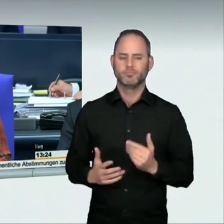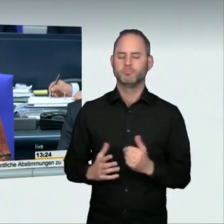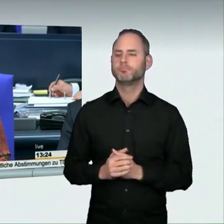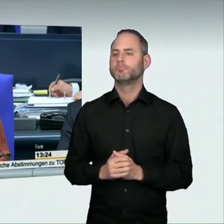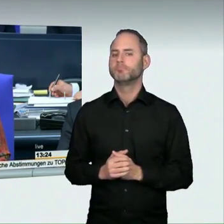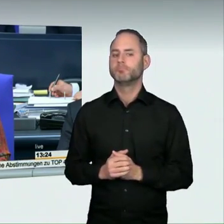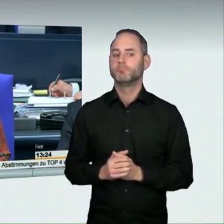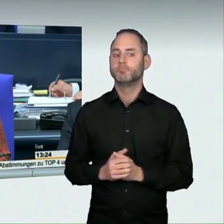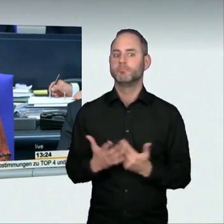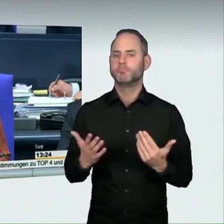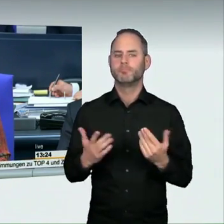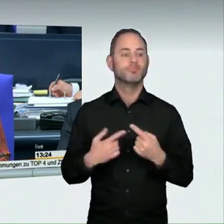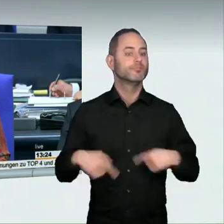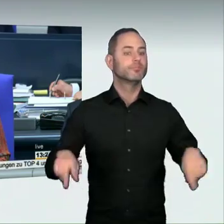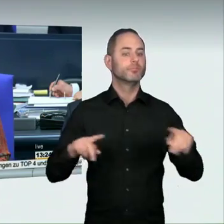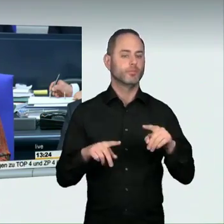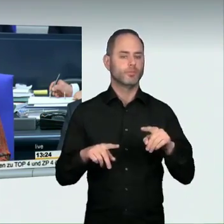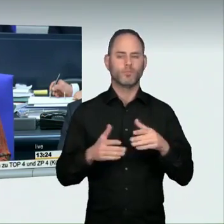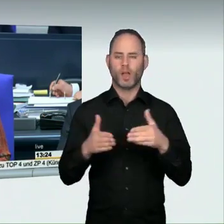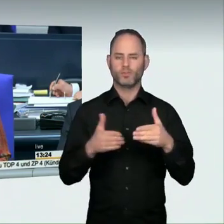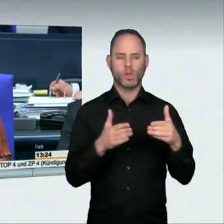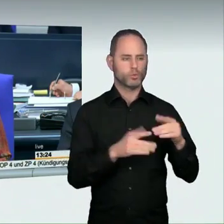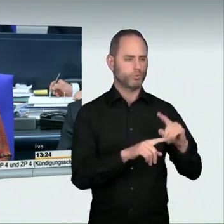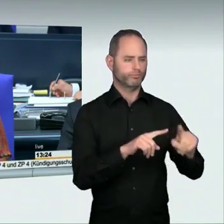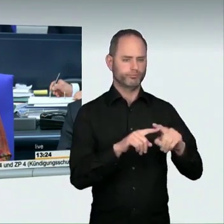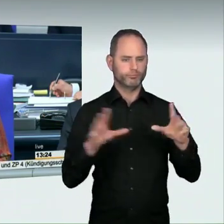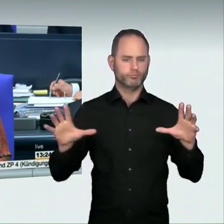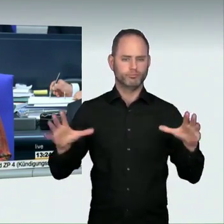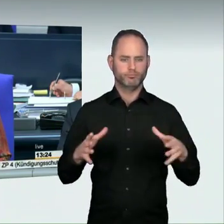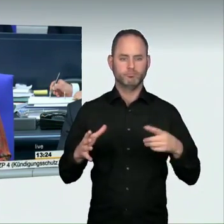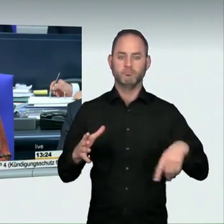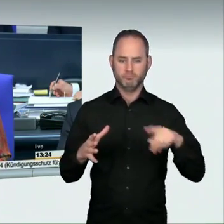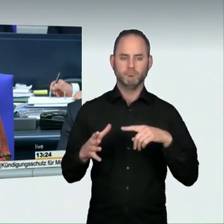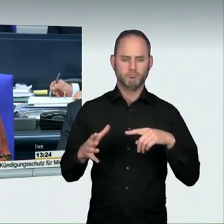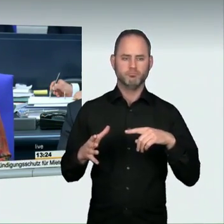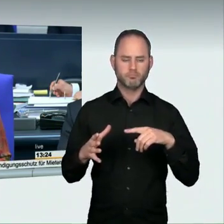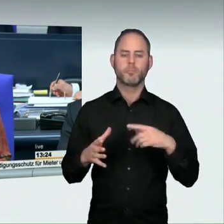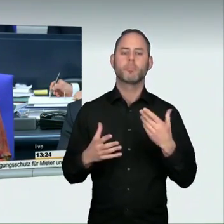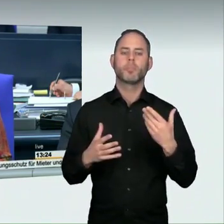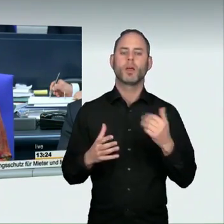auf den Drucksachen 18/11049 und 18/10810 an die in der Tagesordnung